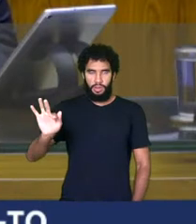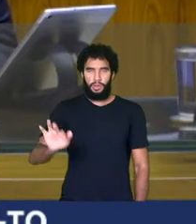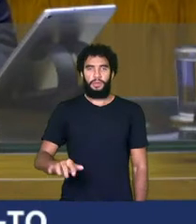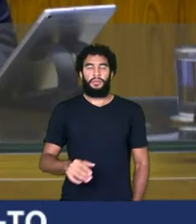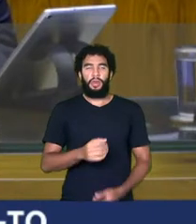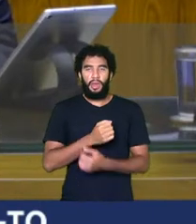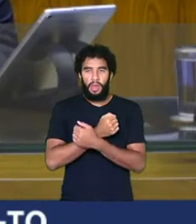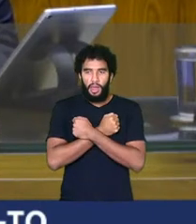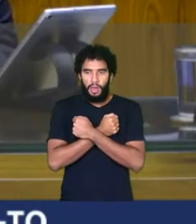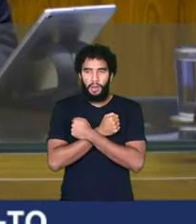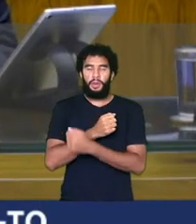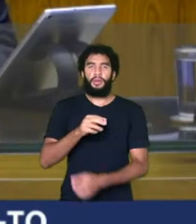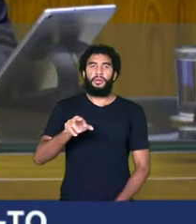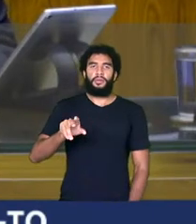DISTRITO FEDERAL FEDERAL. MANDE UM ABRAÇO AO MEU IRMÃ